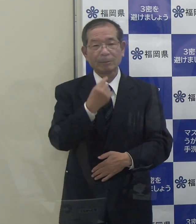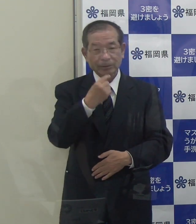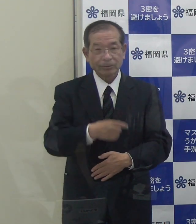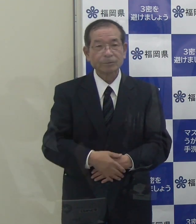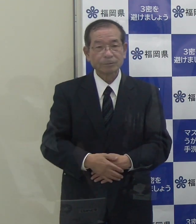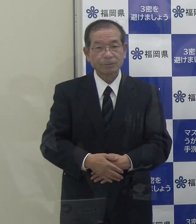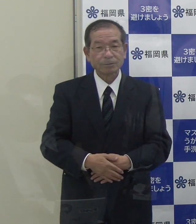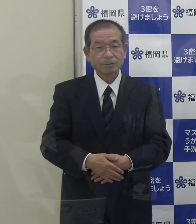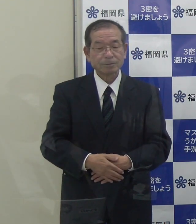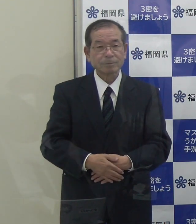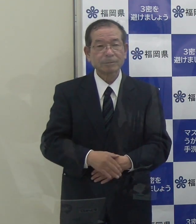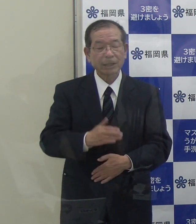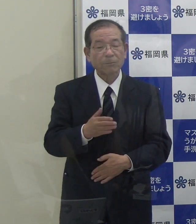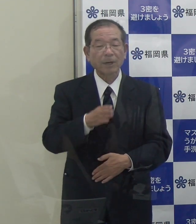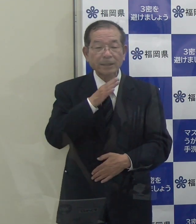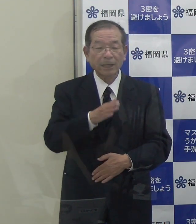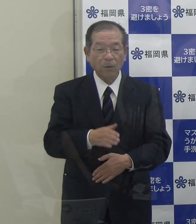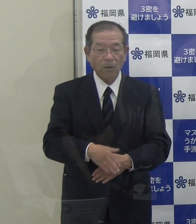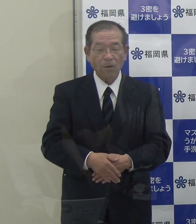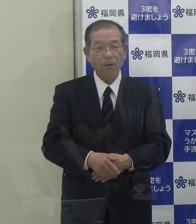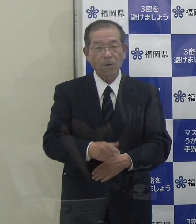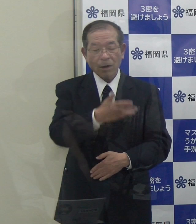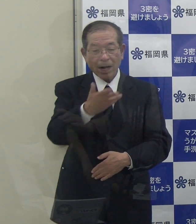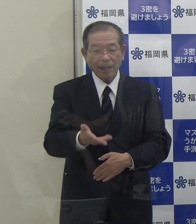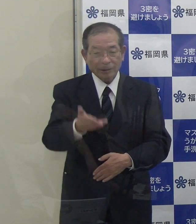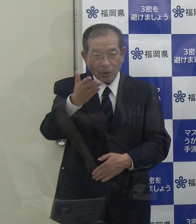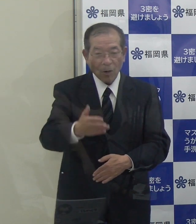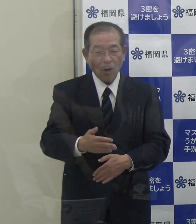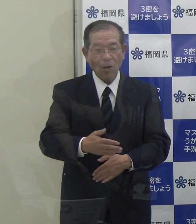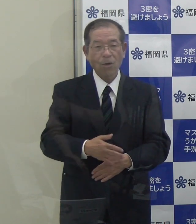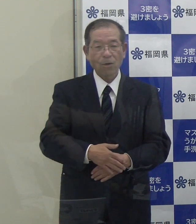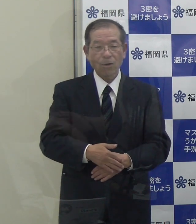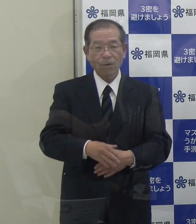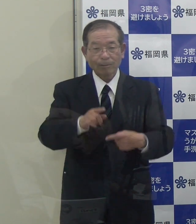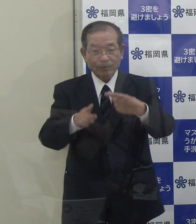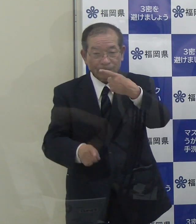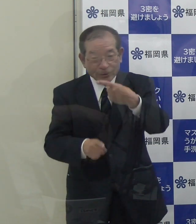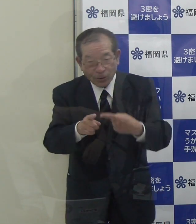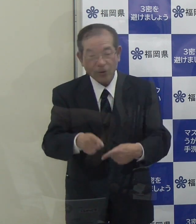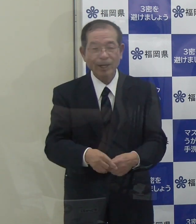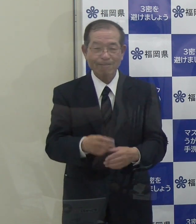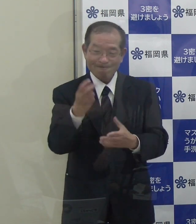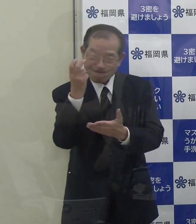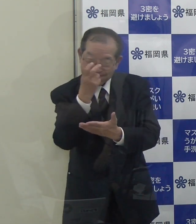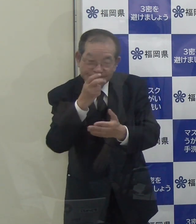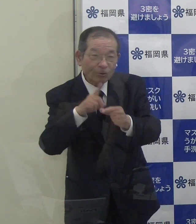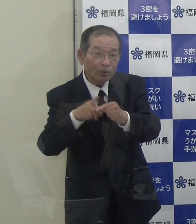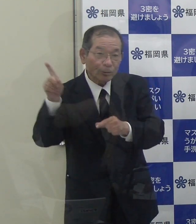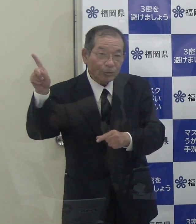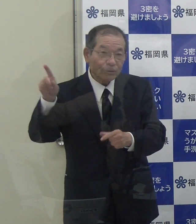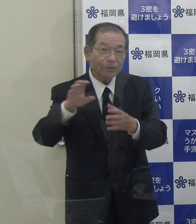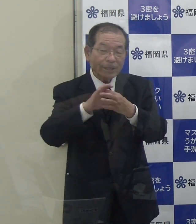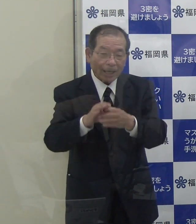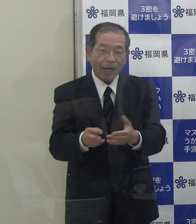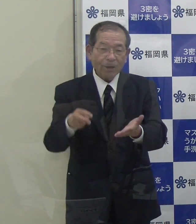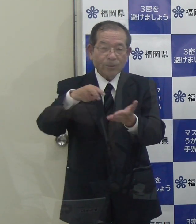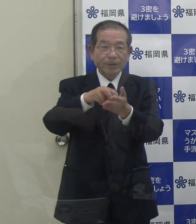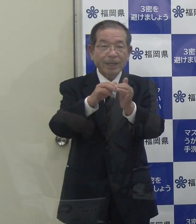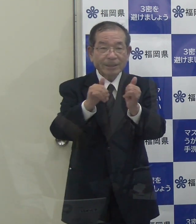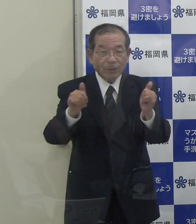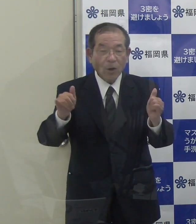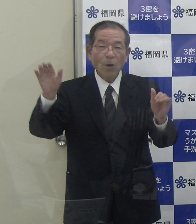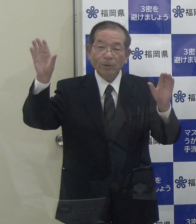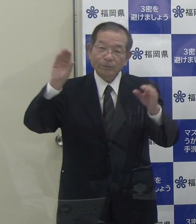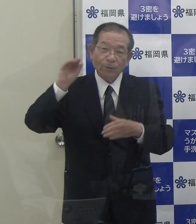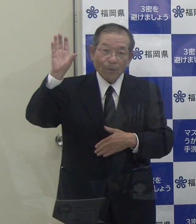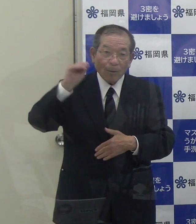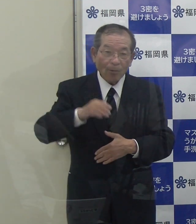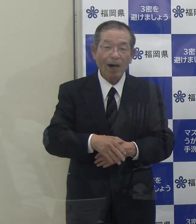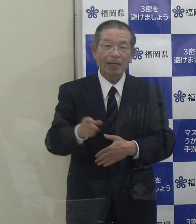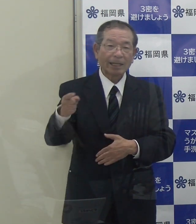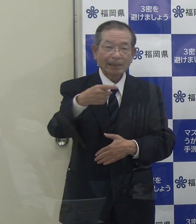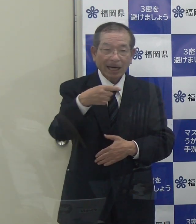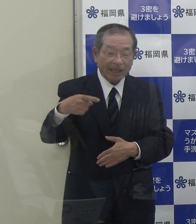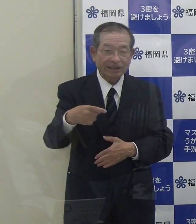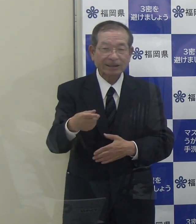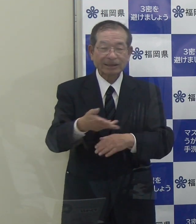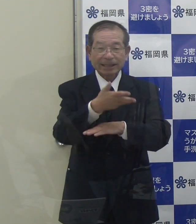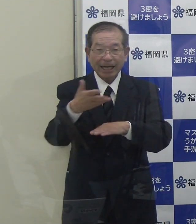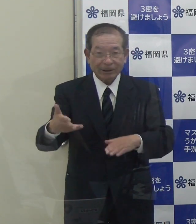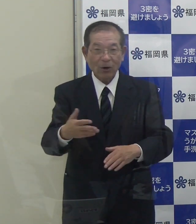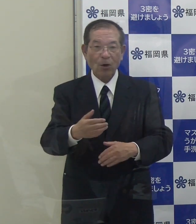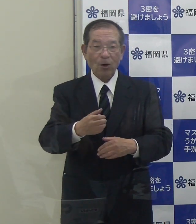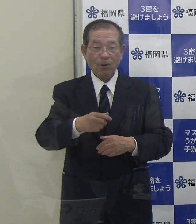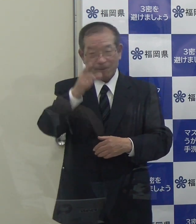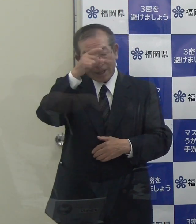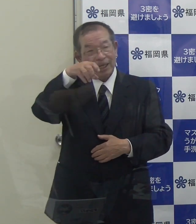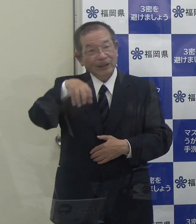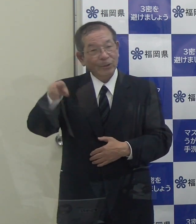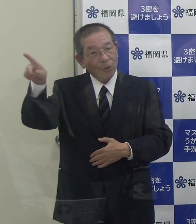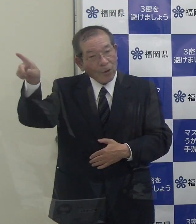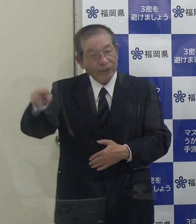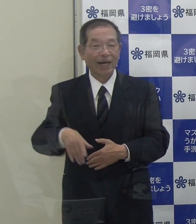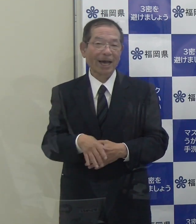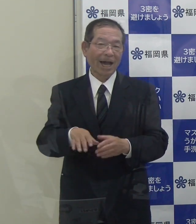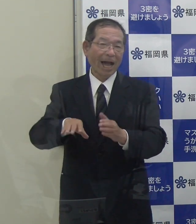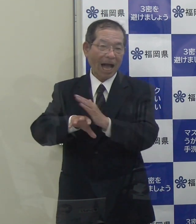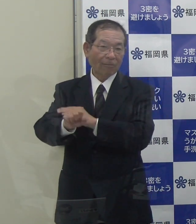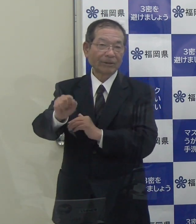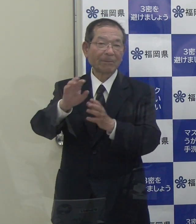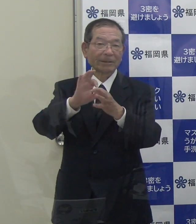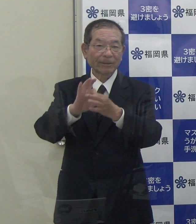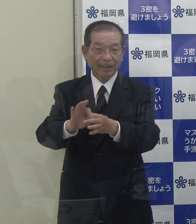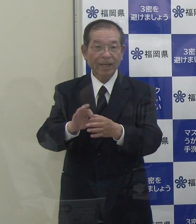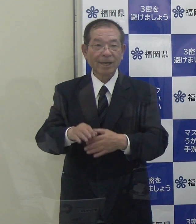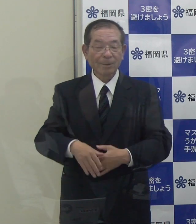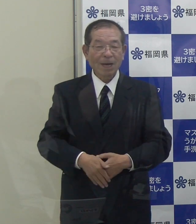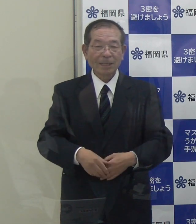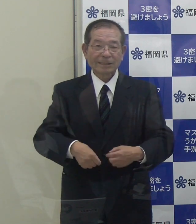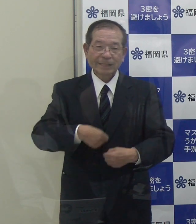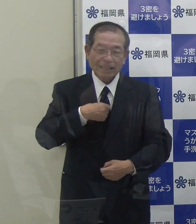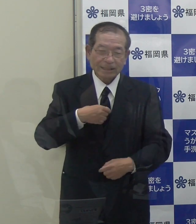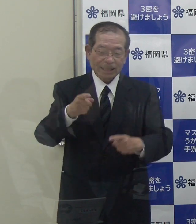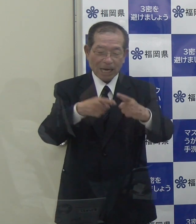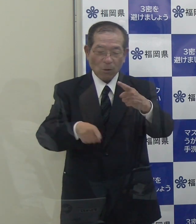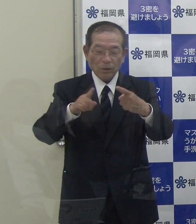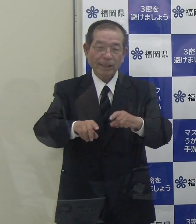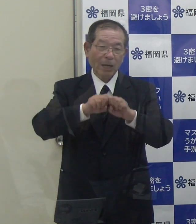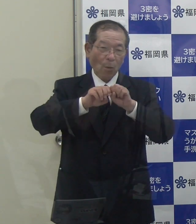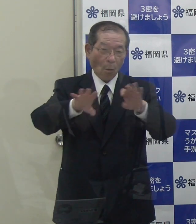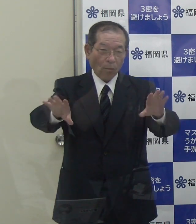ただ、現在、海上保安庁で捜索も進められていますし、乗船者の情報は第１海保で一括して所管されており、正式な公表はあっていないので、